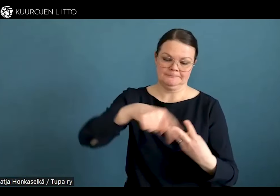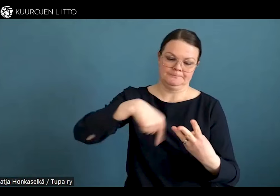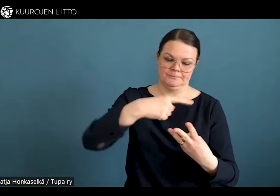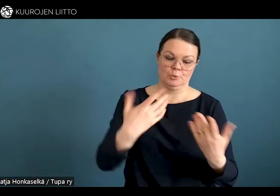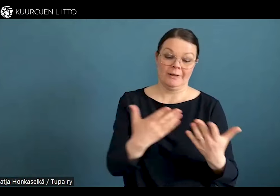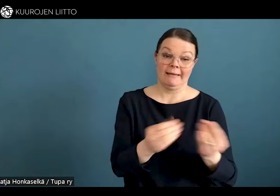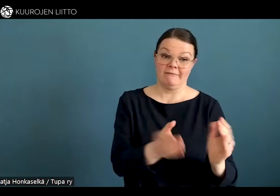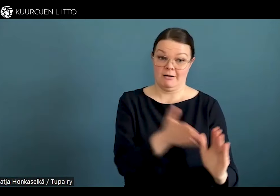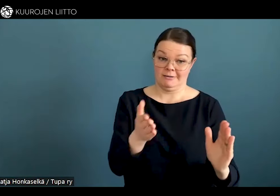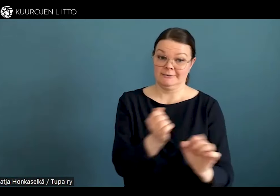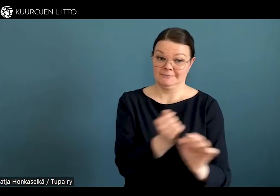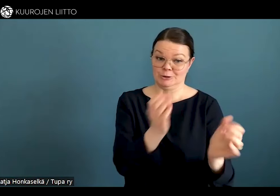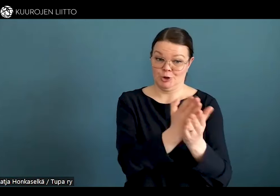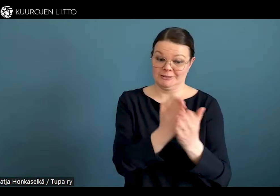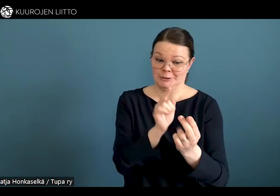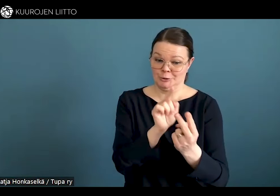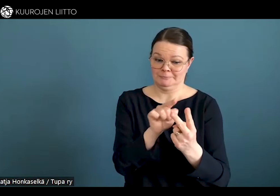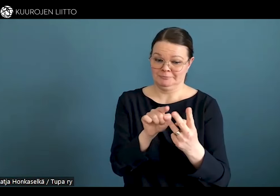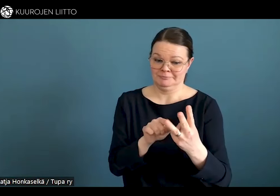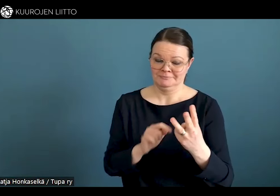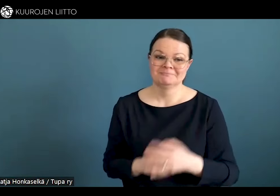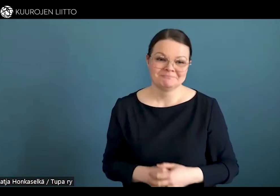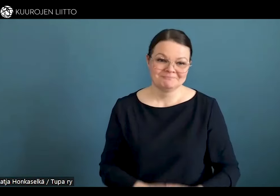Nämä ovat ne tämän kevään kolme isoa asiaa.